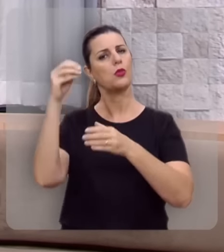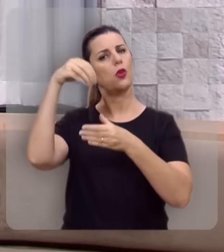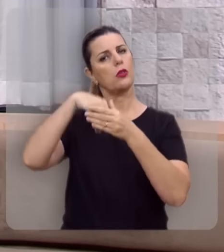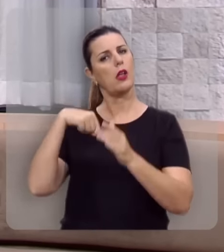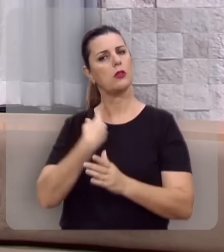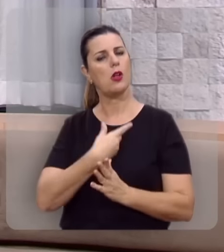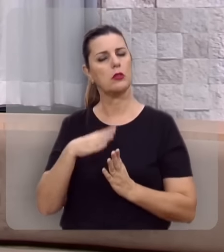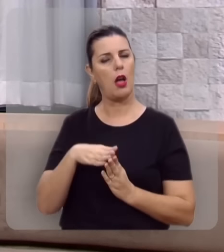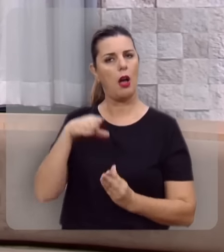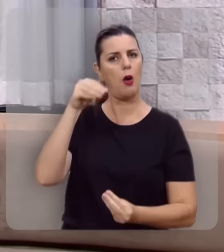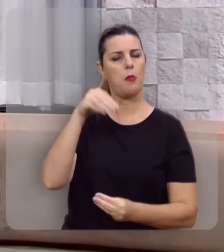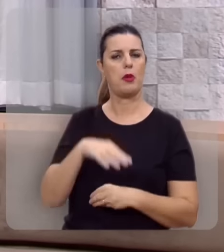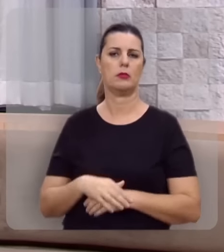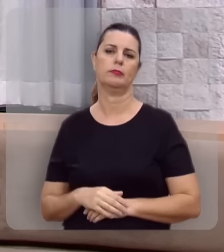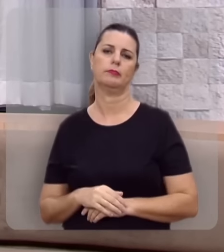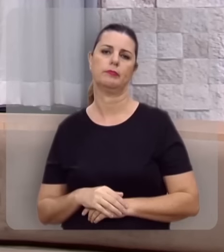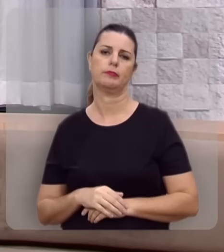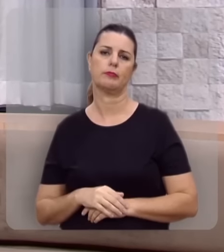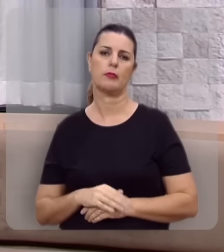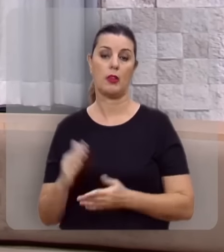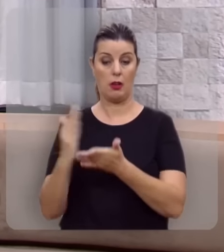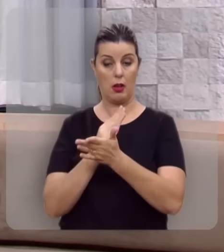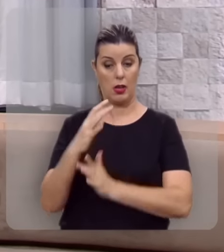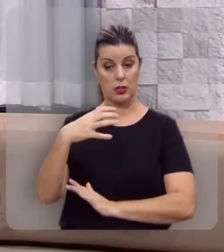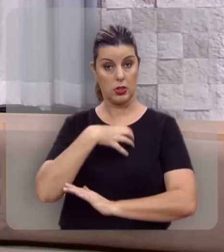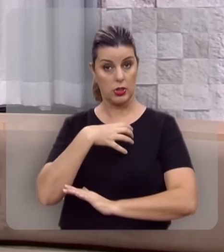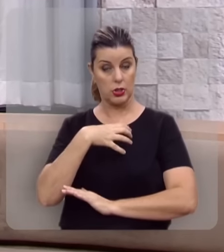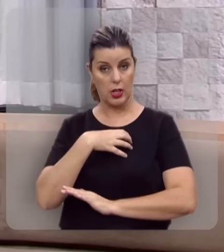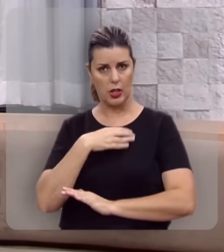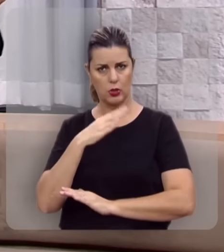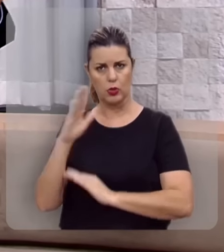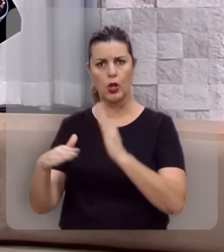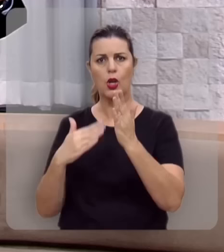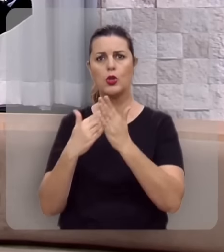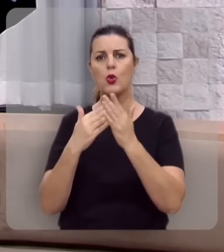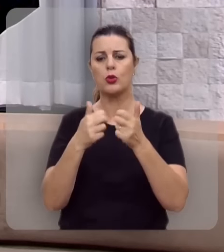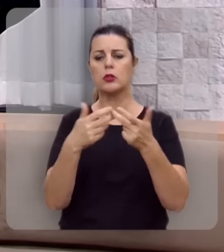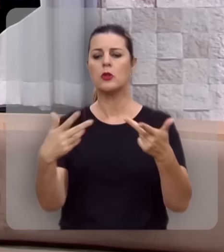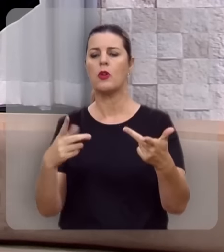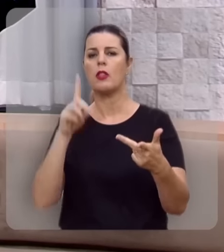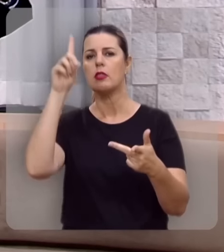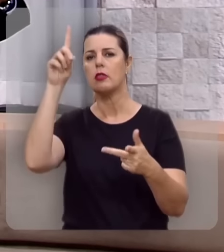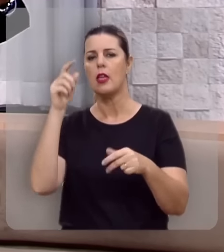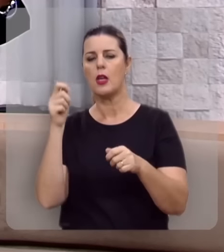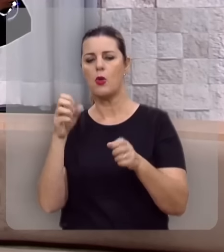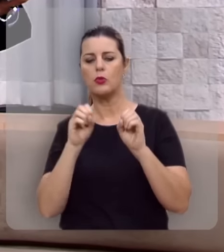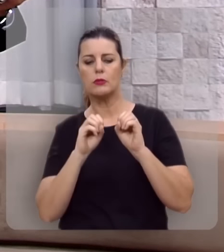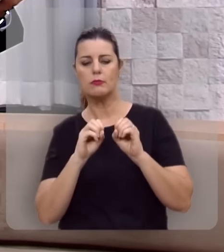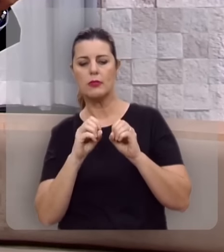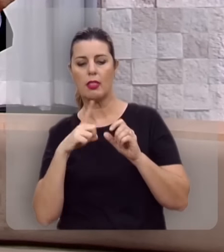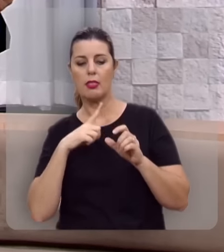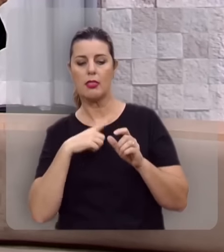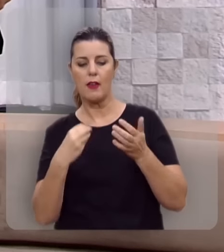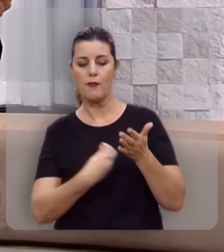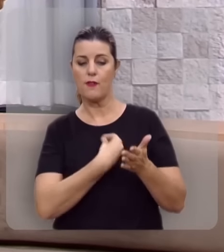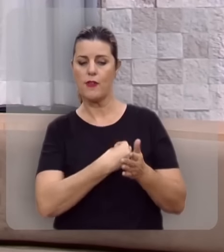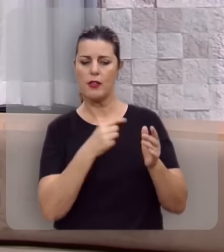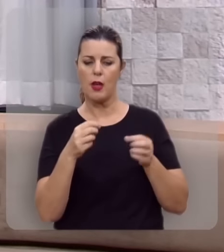íntimas da nossa alma, de tal maneira que todo aquele a quem Deus predestina a esses Deus também